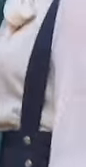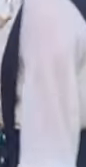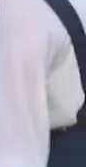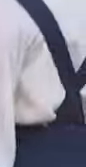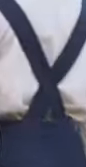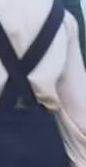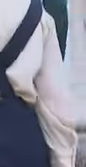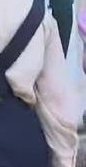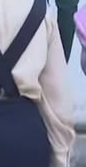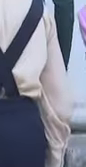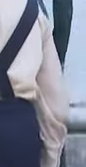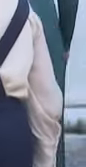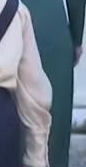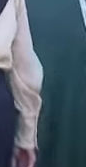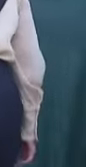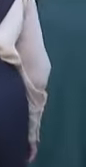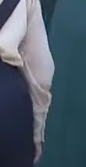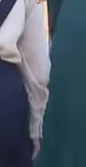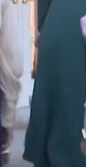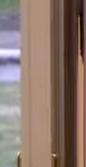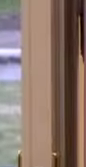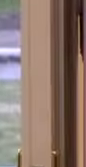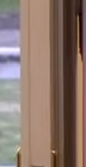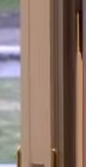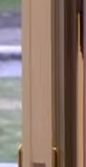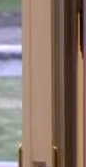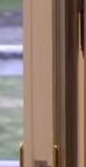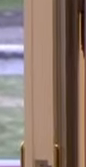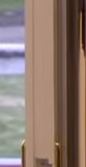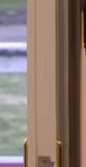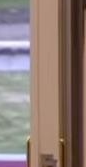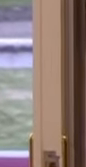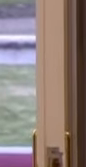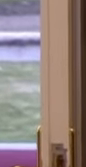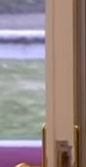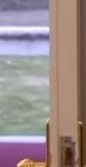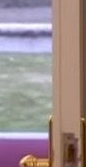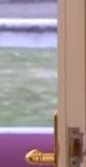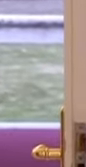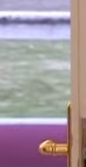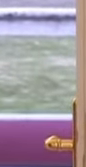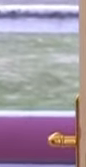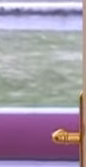este país No pero claro él ha decidido Bueno pues en virtud a unos hechos Pues bueno montar